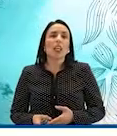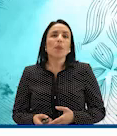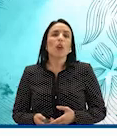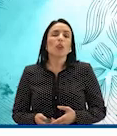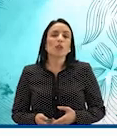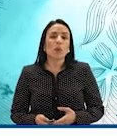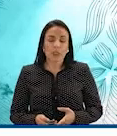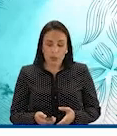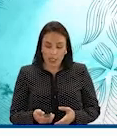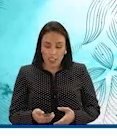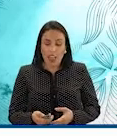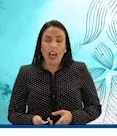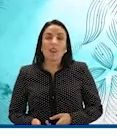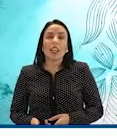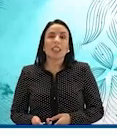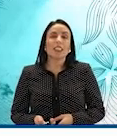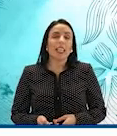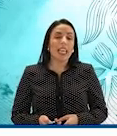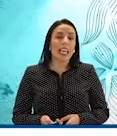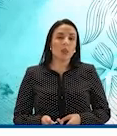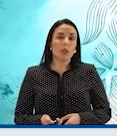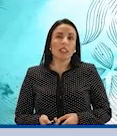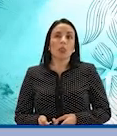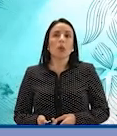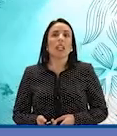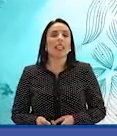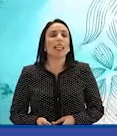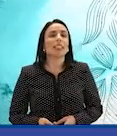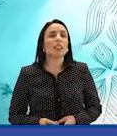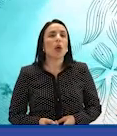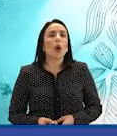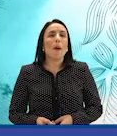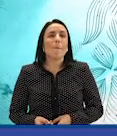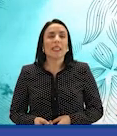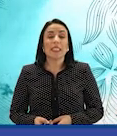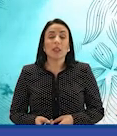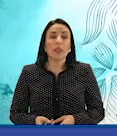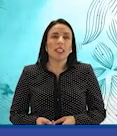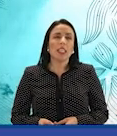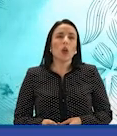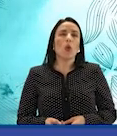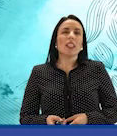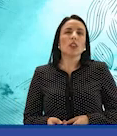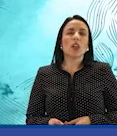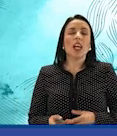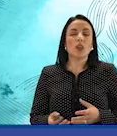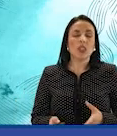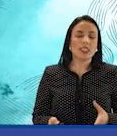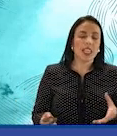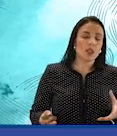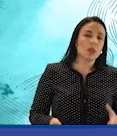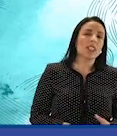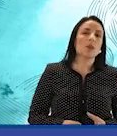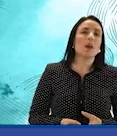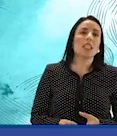y me corresponde a mí hablarles de las particularidades. Básicamente, ¿Cuáles son algunas de las principales